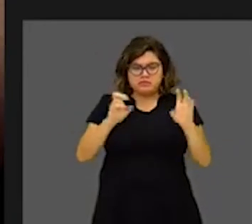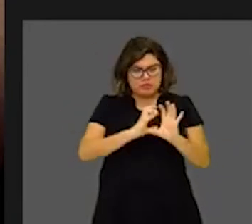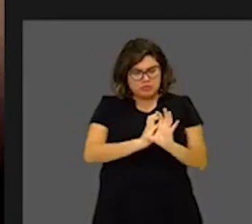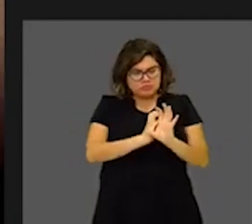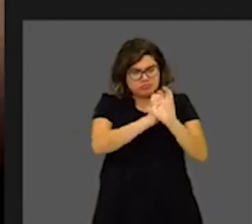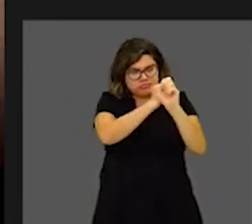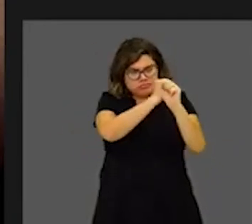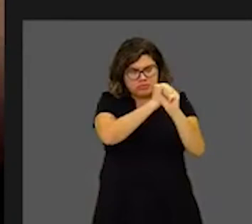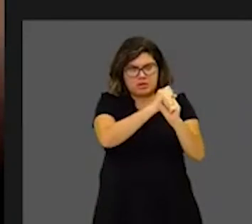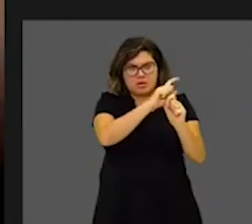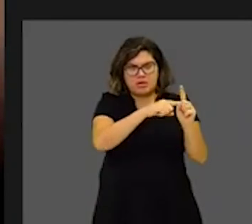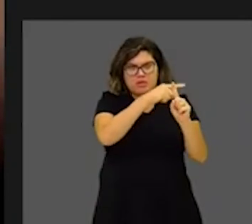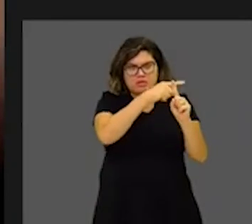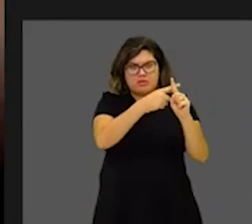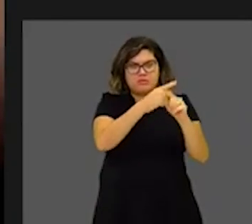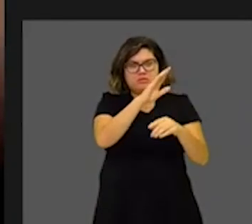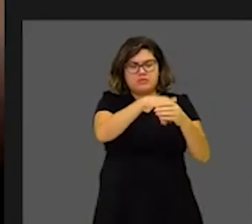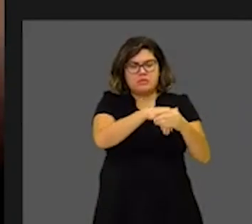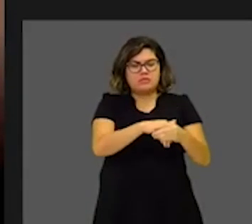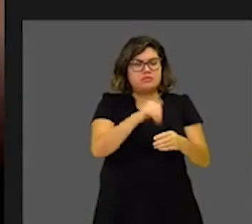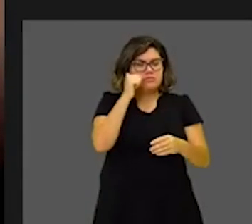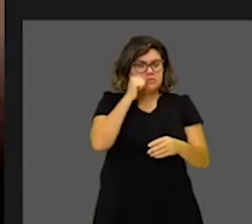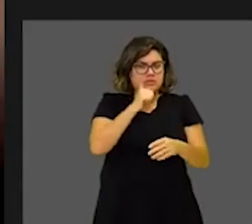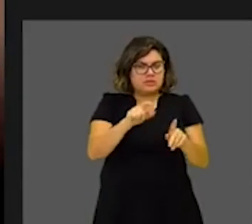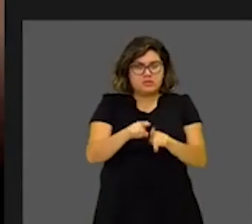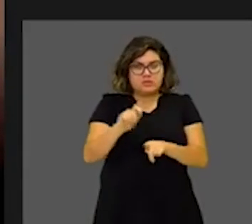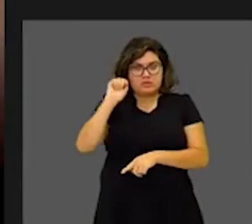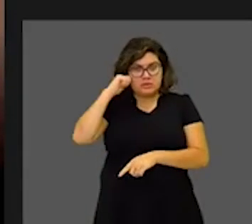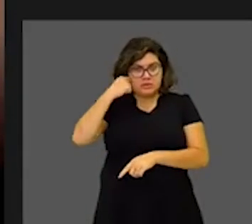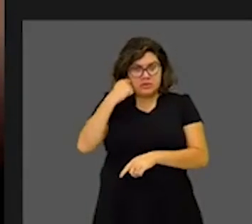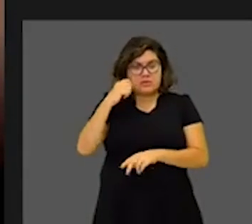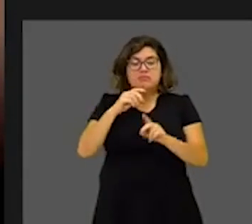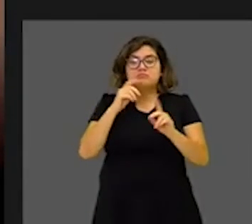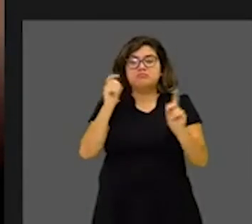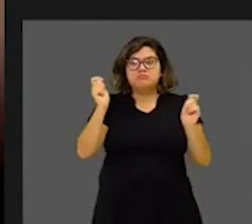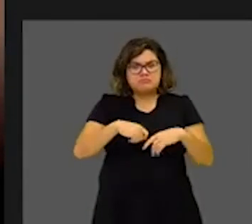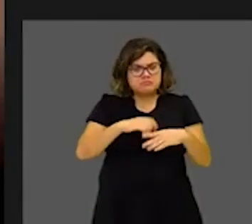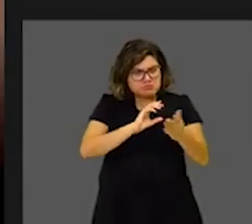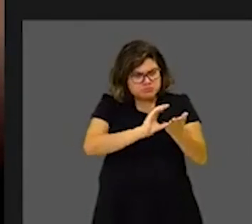box de mulheres e pessoas negras para fins de financiamento e sem médico na república e